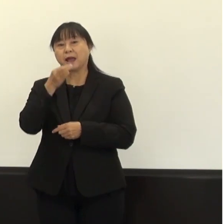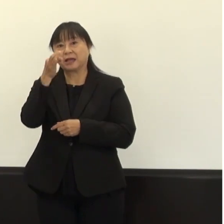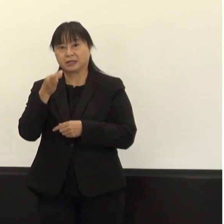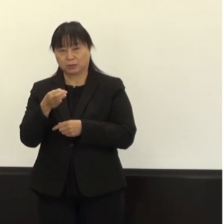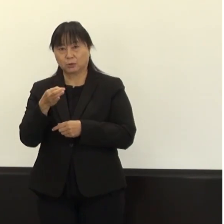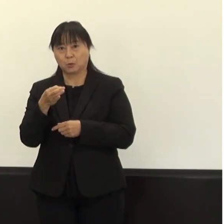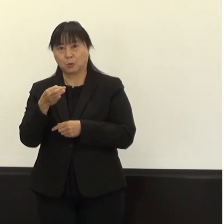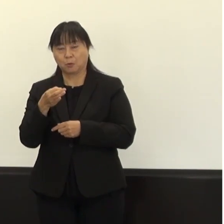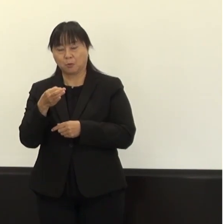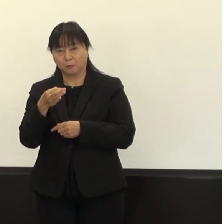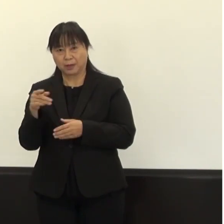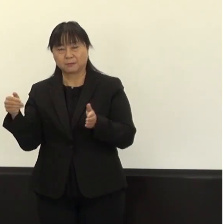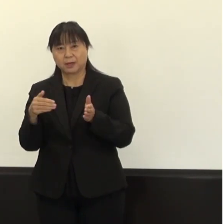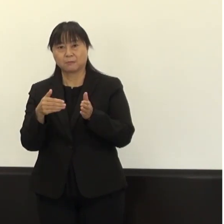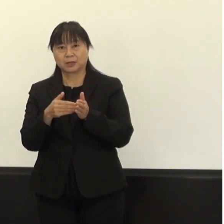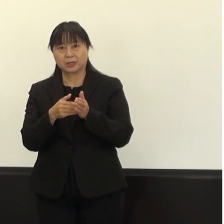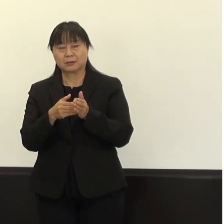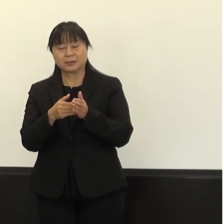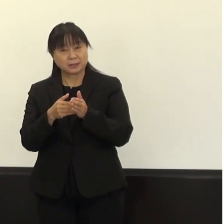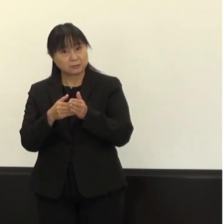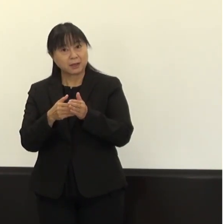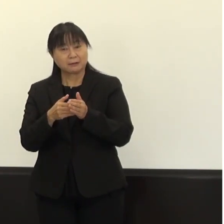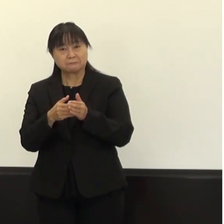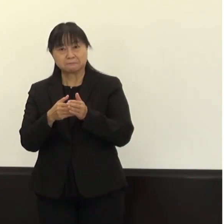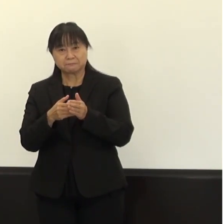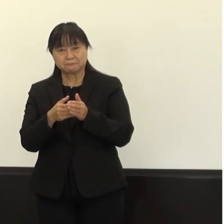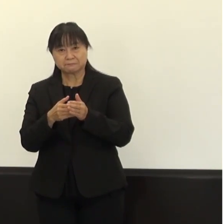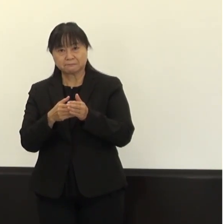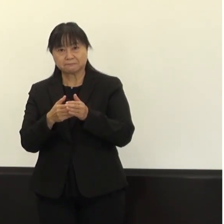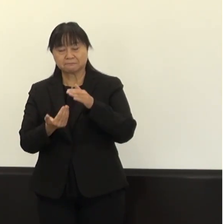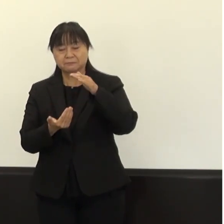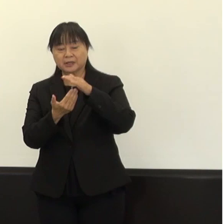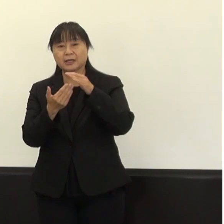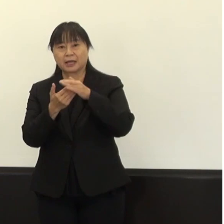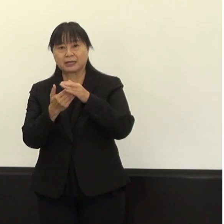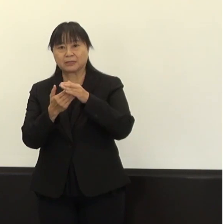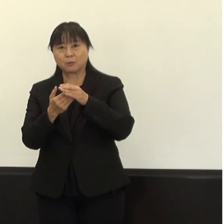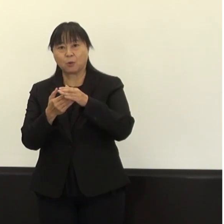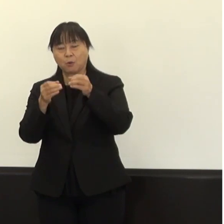最も高い温室効果ガス削減割合が示されている